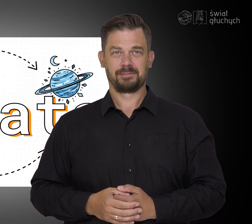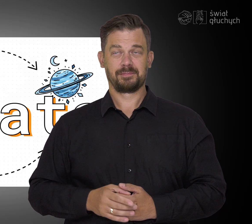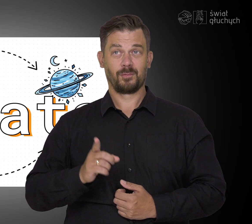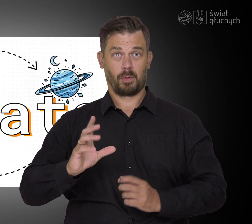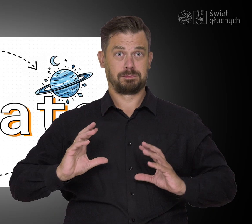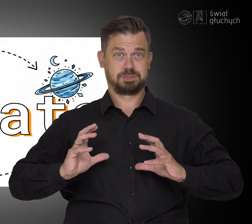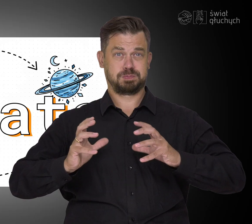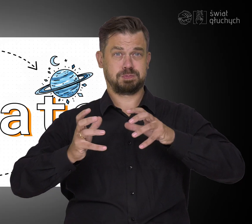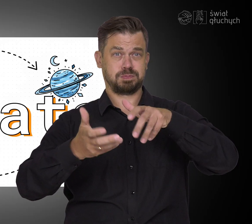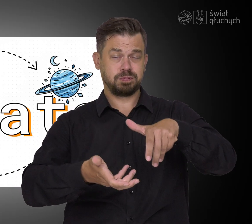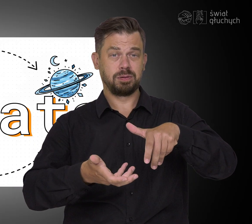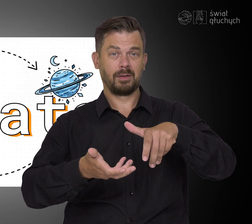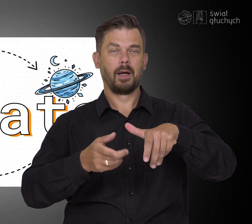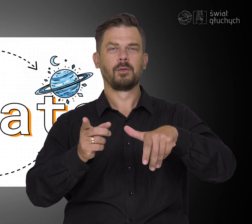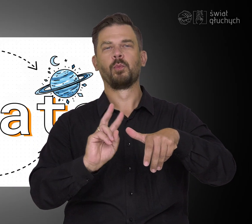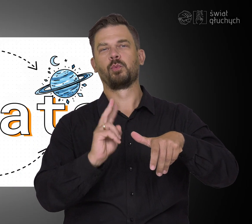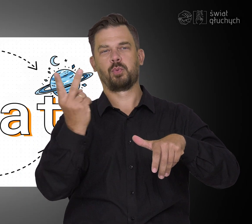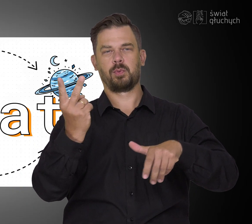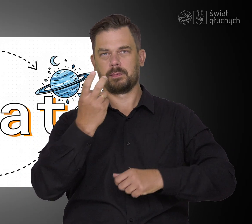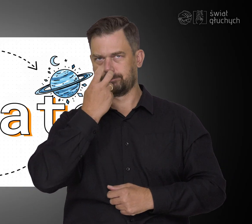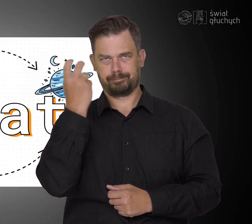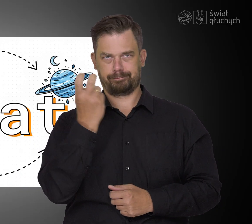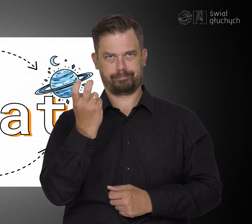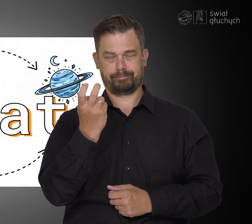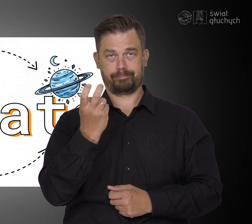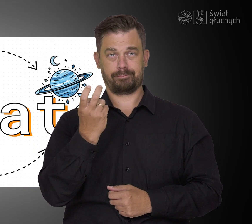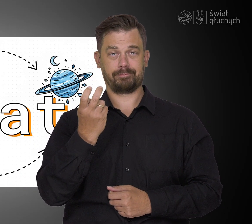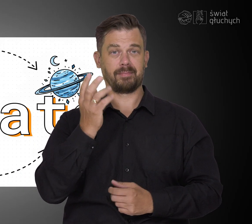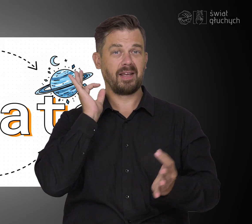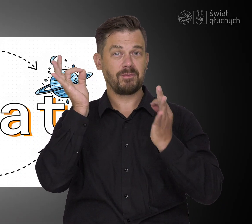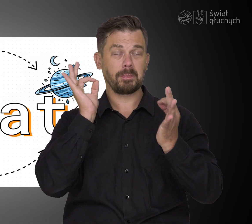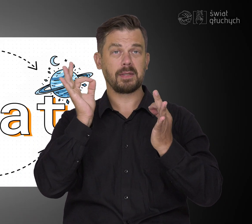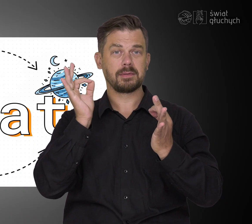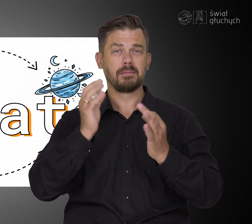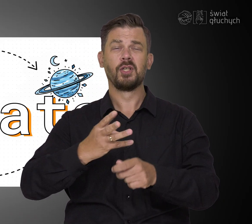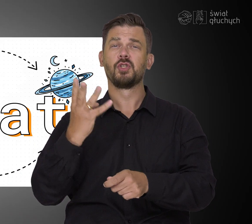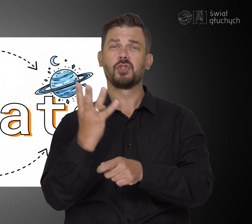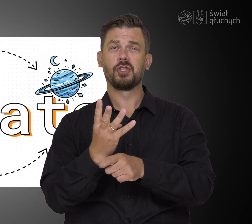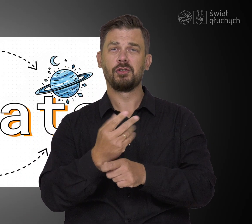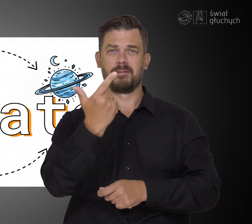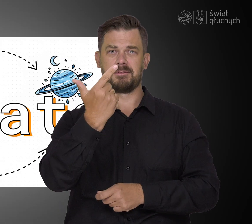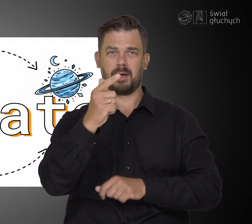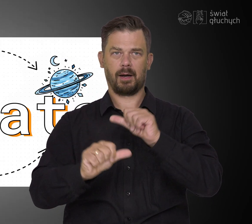I z tą toczącą się beczką wiąże się inna, absolutnie oszałamiająca liczba – 42 lata.